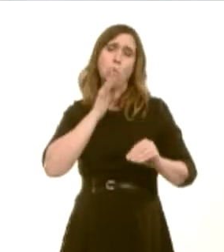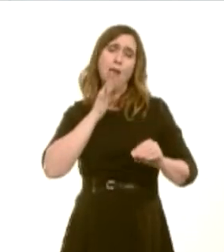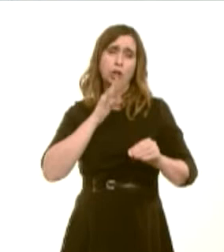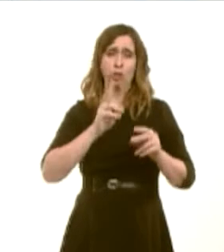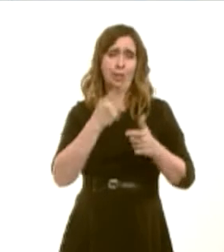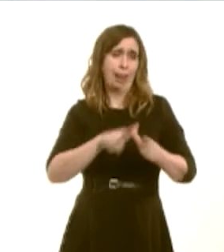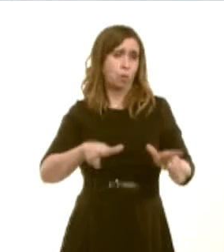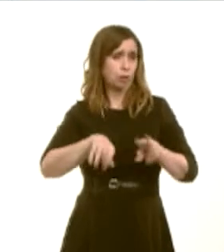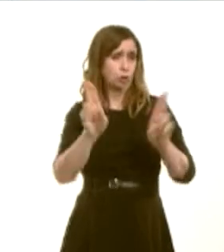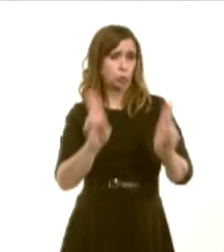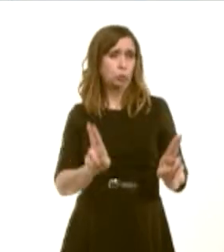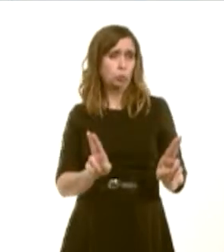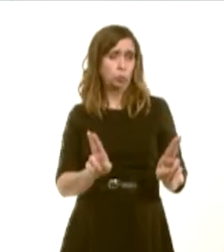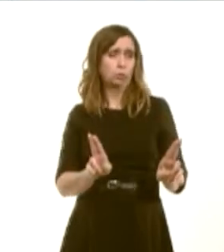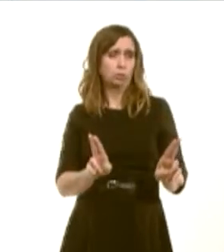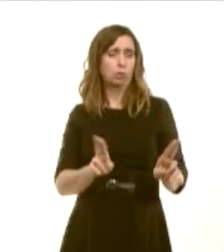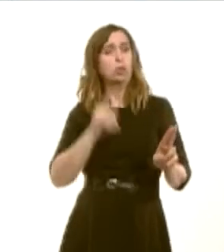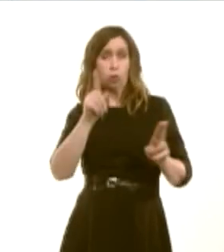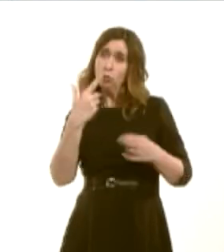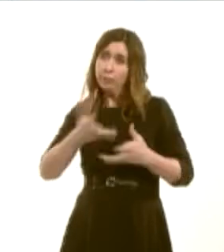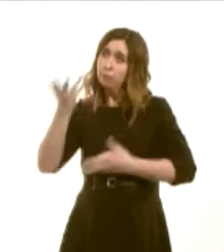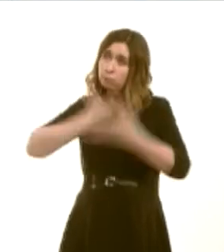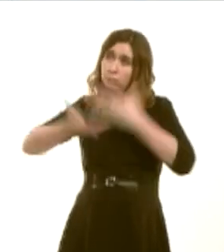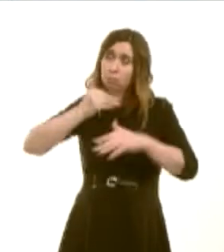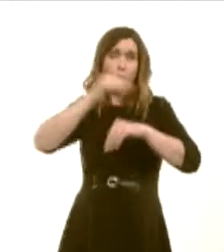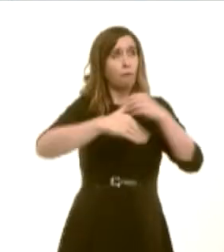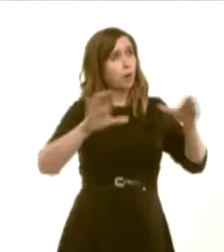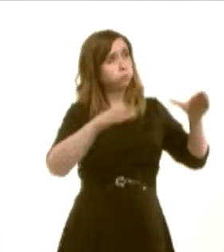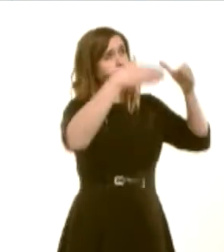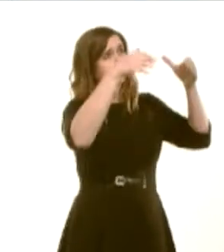o greuír endid cenedlaethol, fe fydd angen iír corff hwnnw fod yn un credadwy gyda phrofiad